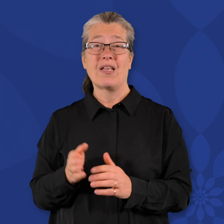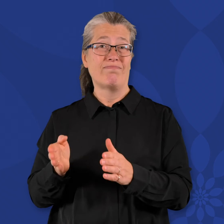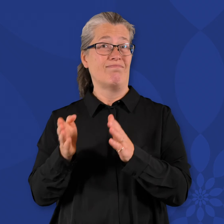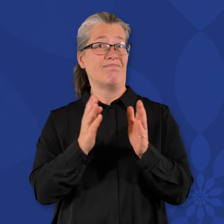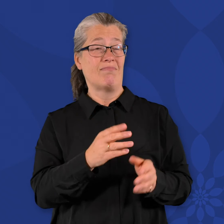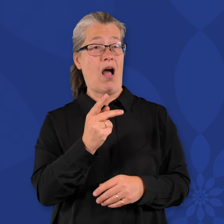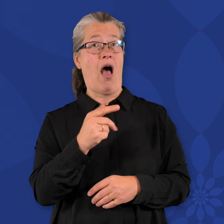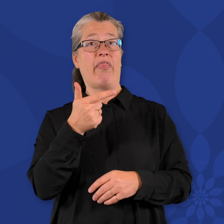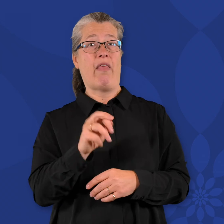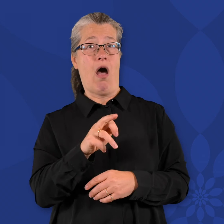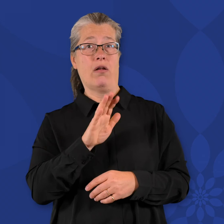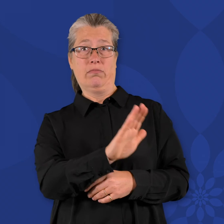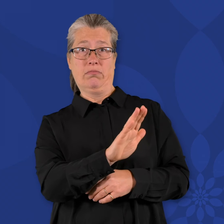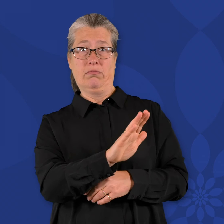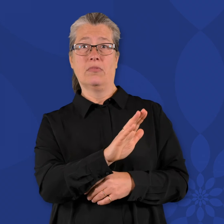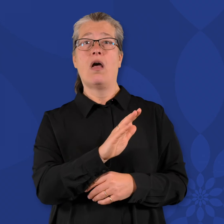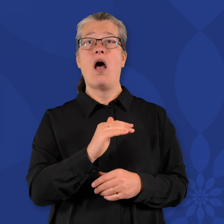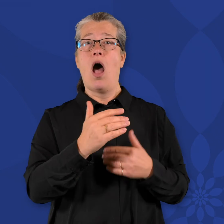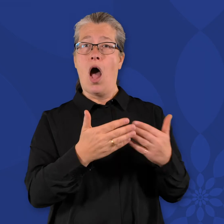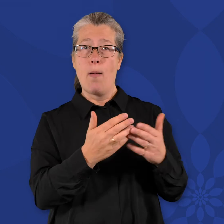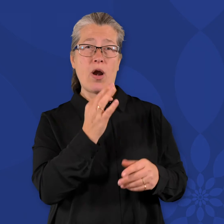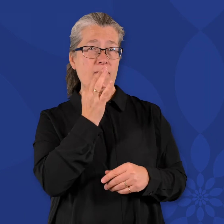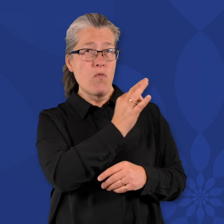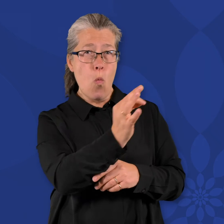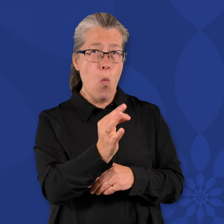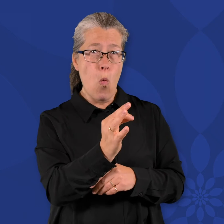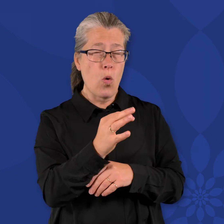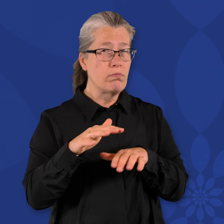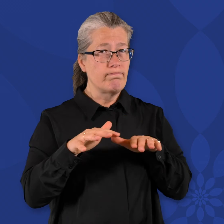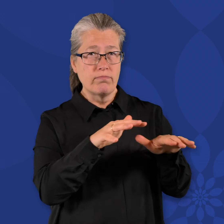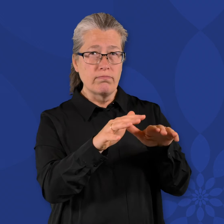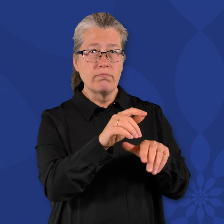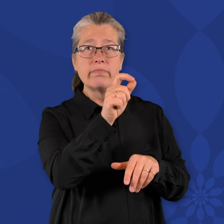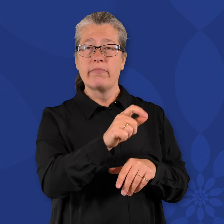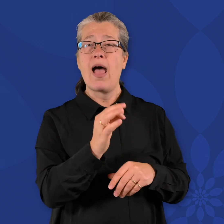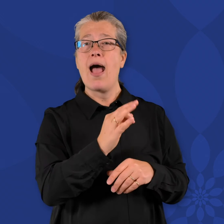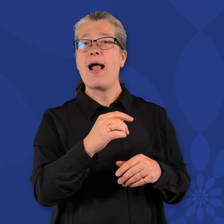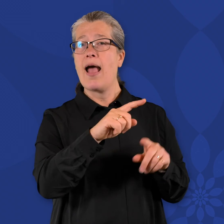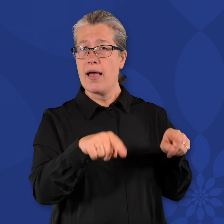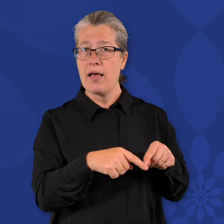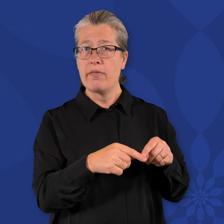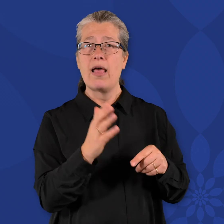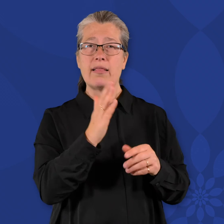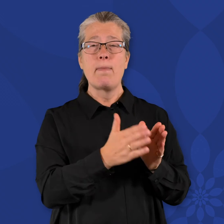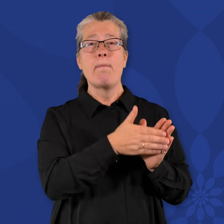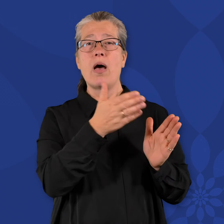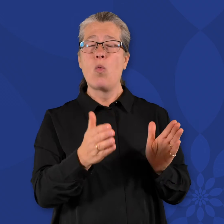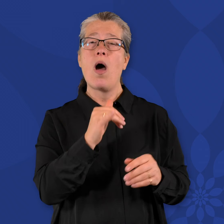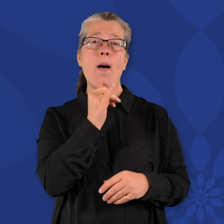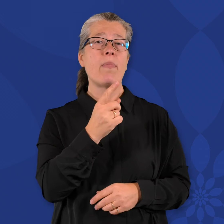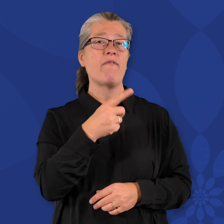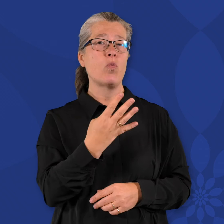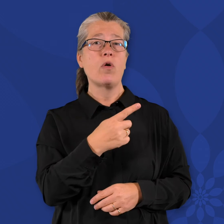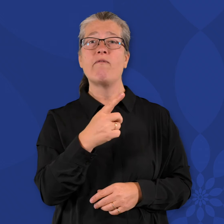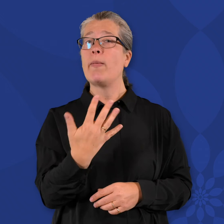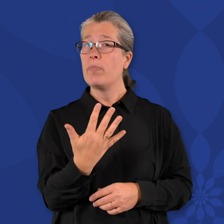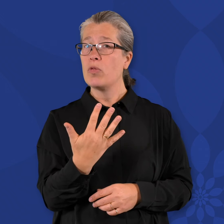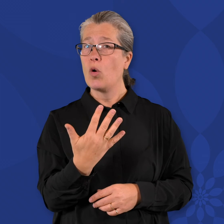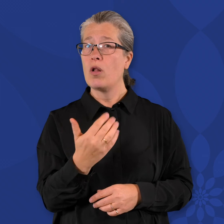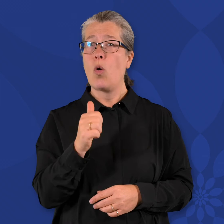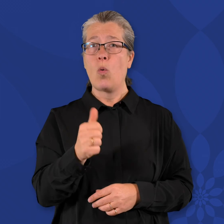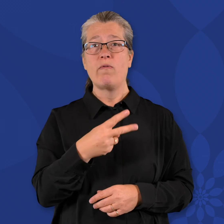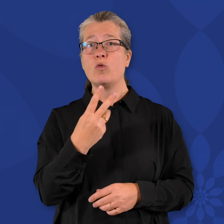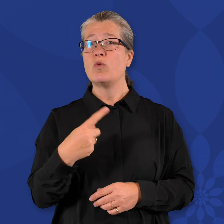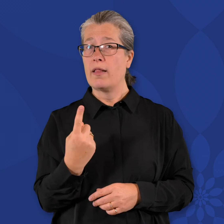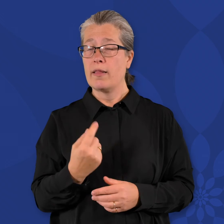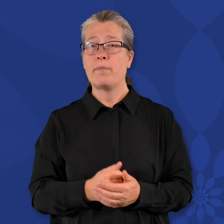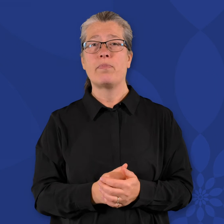Kantar TNS Oy utförde sin enkätundersökning den 14–15 april 2021.